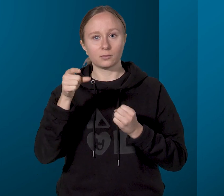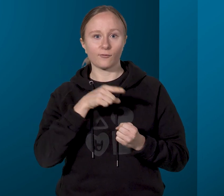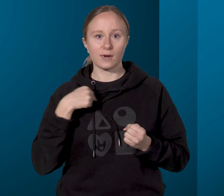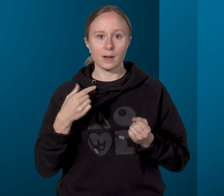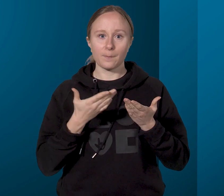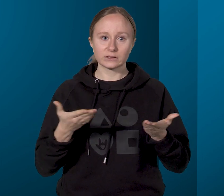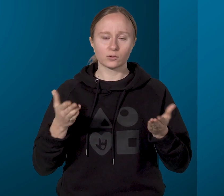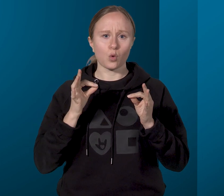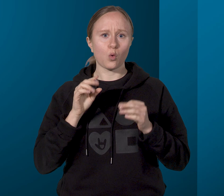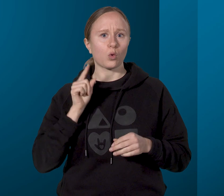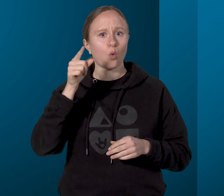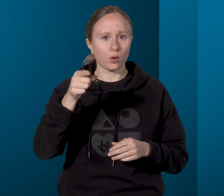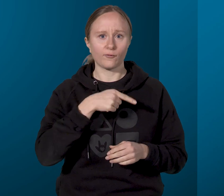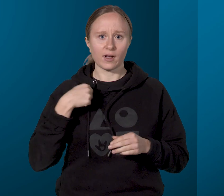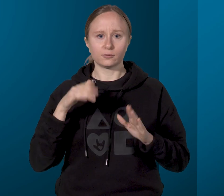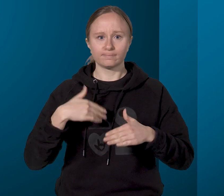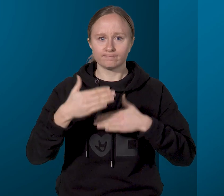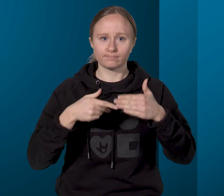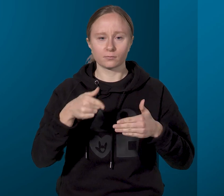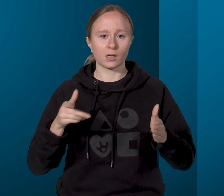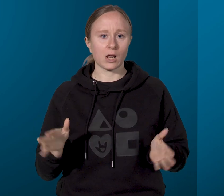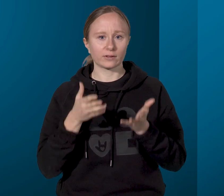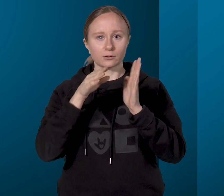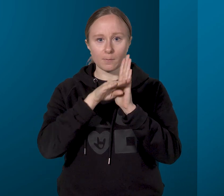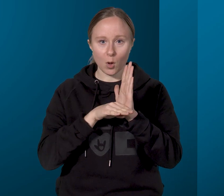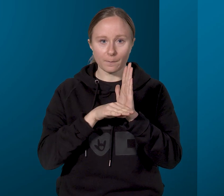där vi presenterar hur långt vi kommit med revitaliseringsprogrammet -